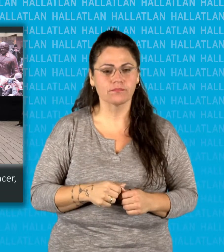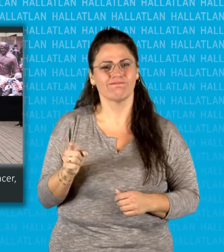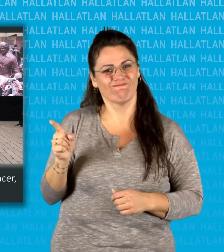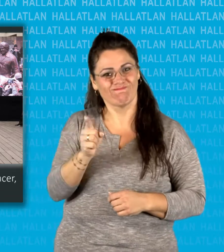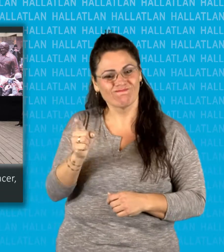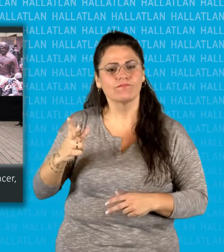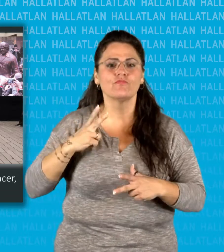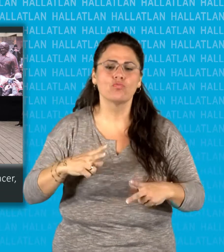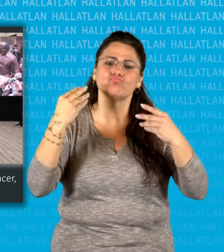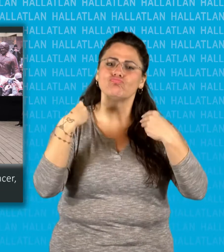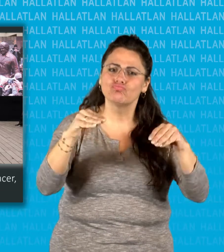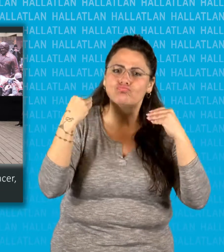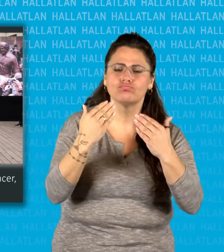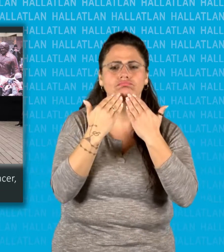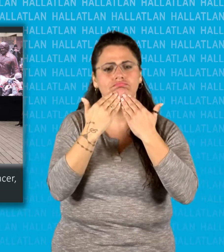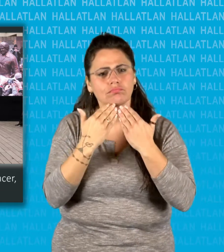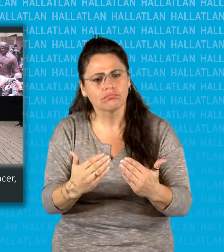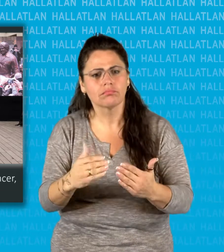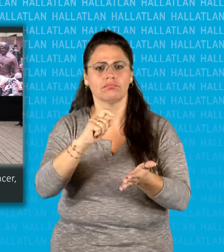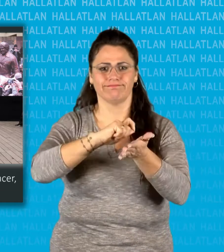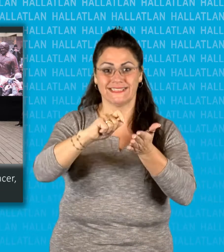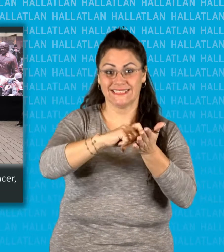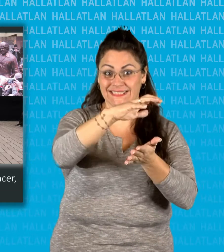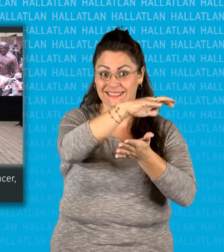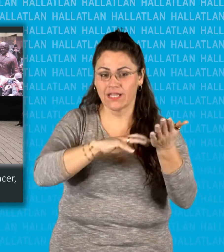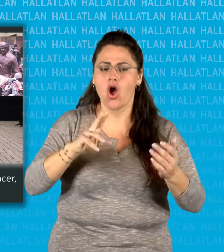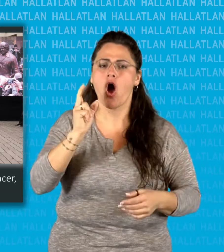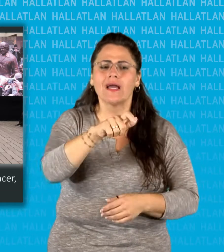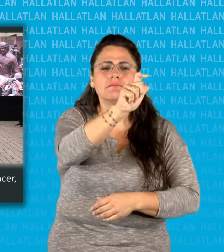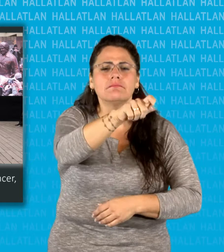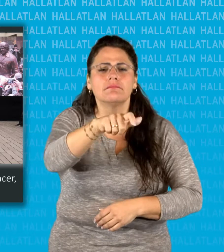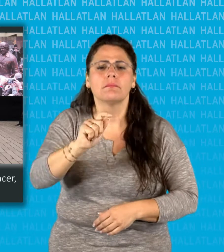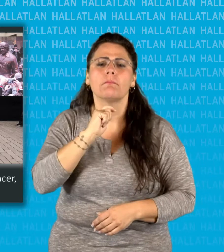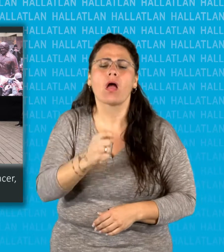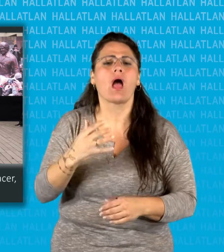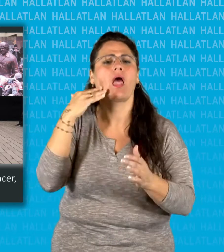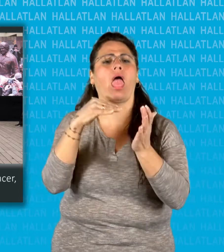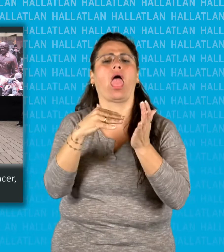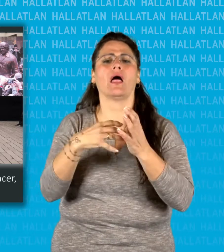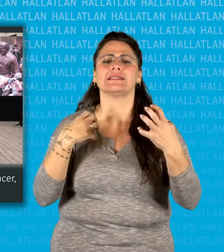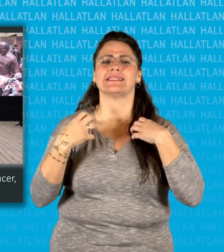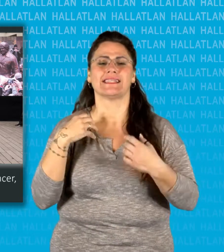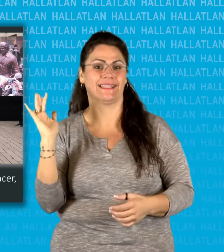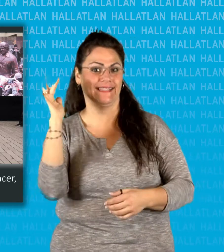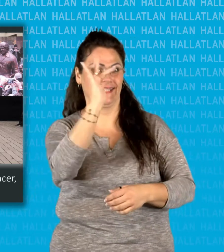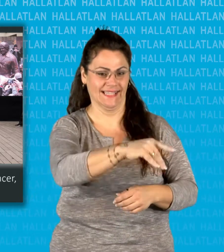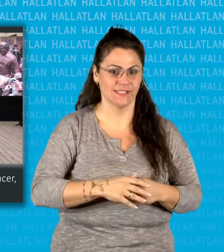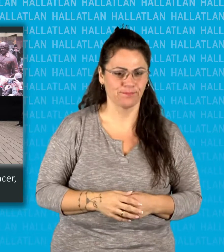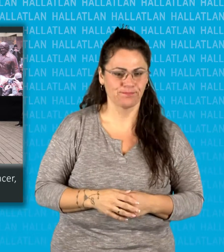akik köszönetet mondtak a magyar rajongóknak.